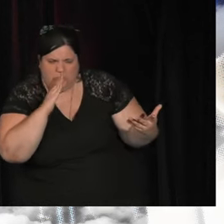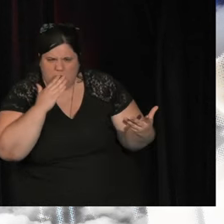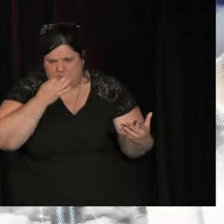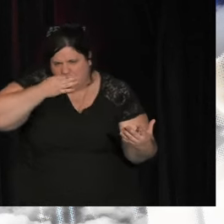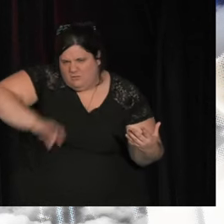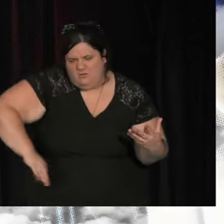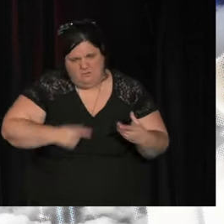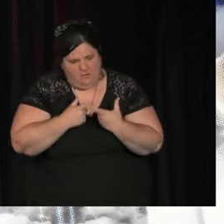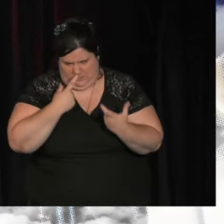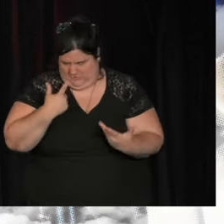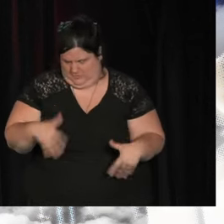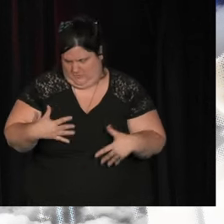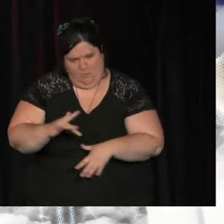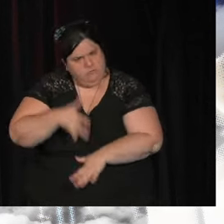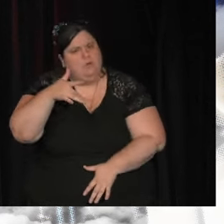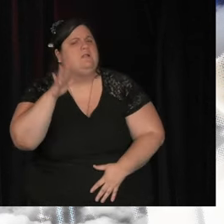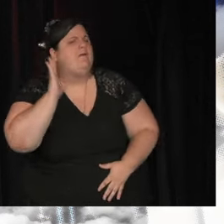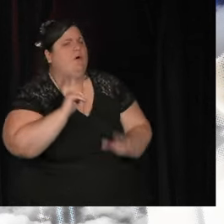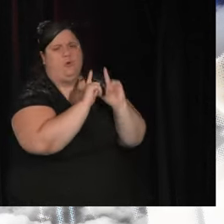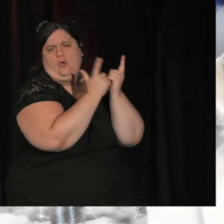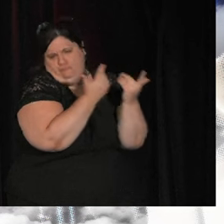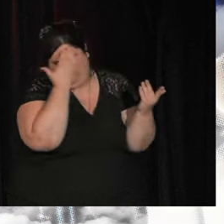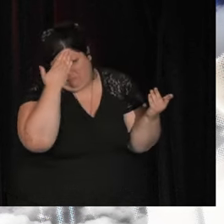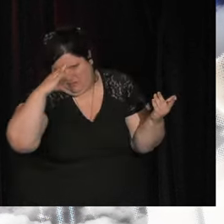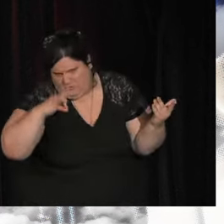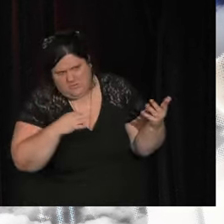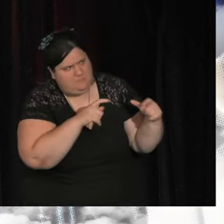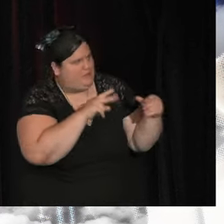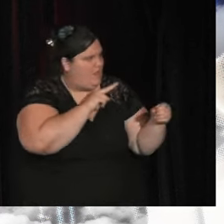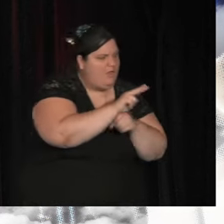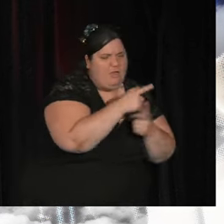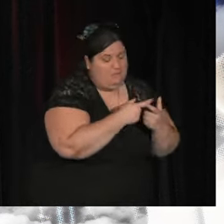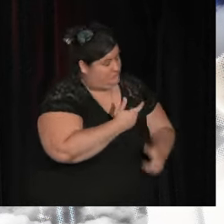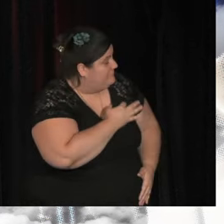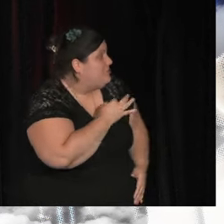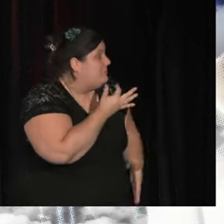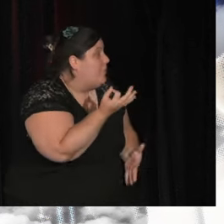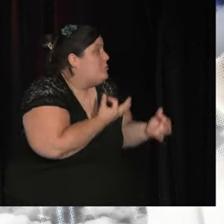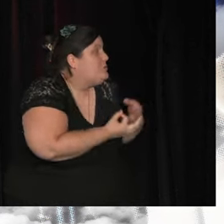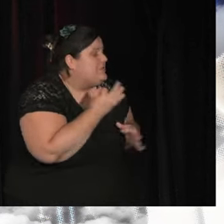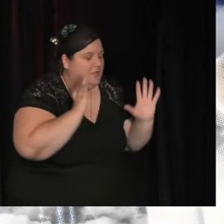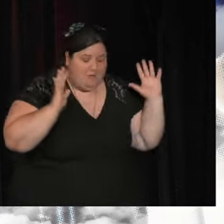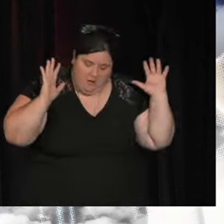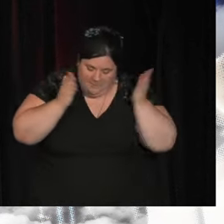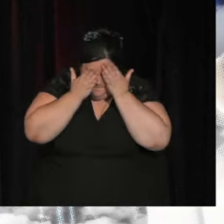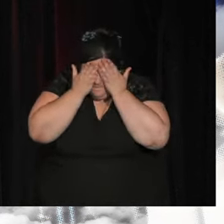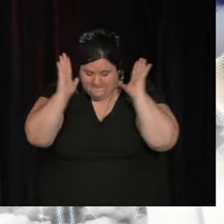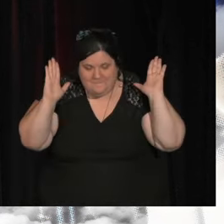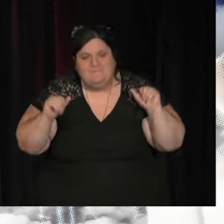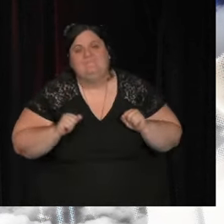Je pense que League of Legends, c'était déjà connu, j'avais déjà entendu parler un peu de ce côté. Il paraît. Il paraît, on ne dira rien. Counter aussi. Oui, Counter.